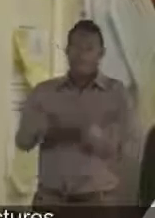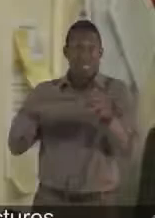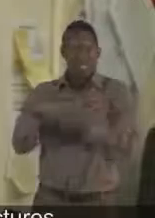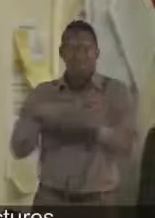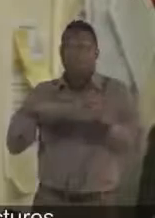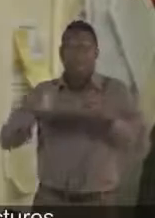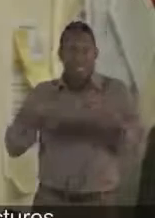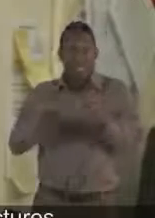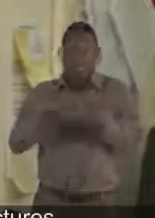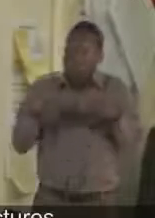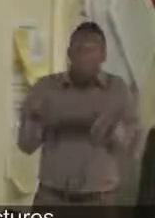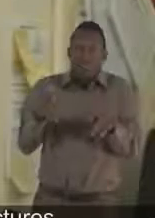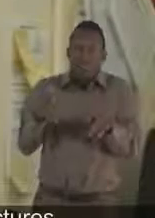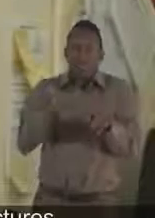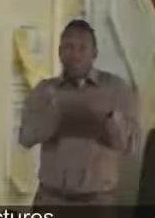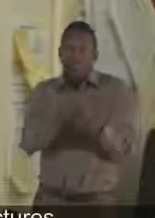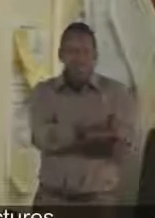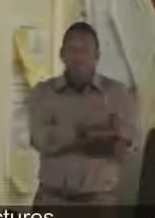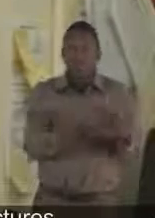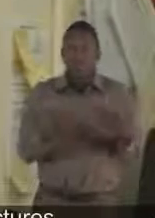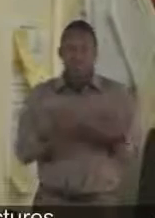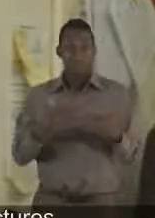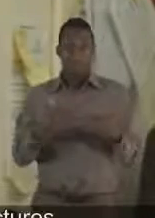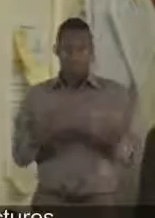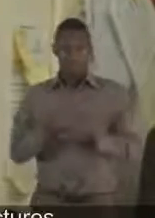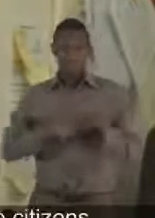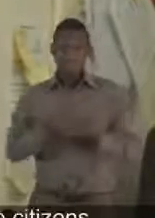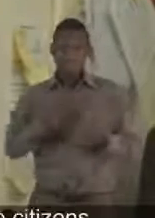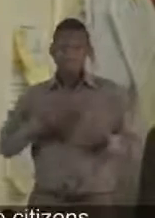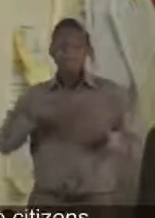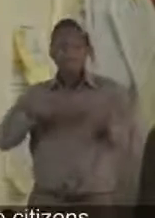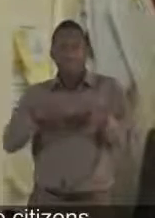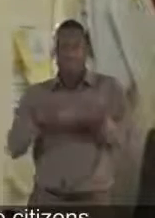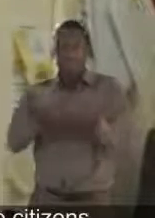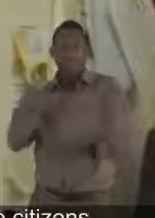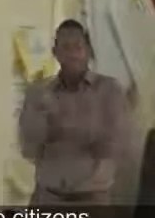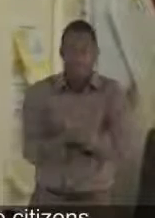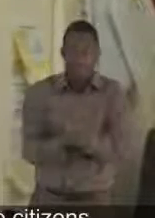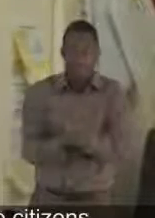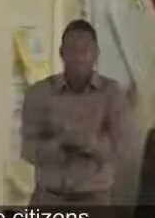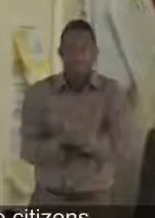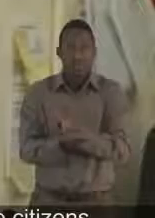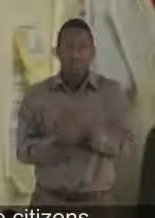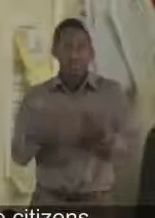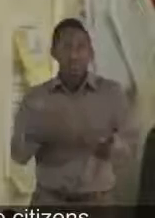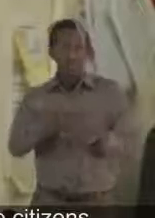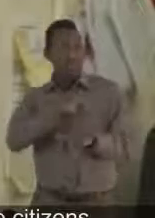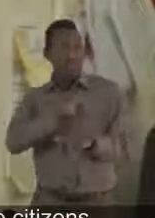إذا يجب على المجتمع توفير الهيكلية المناسبة لمساندتهم وإلا سيكون هناك تهميش لهؤلاء الأشخاص الذين هم